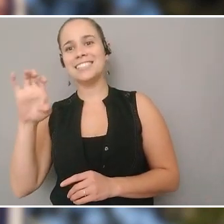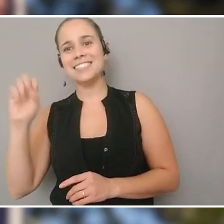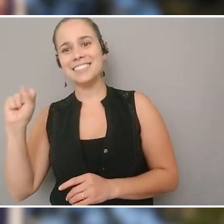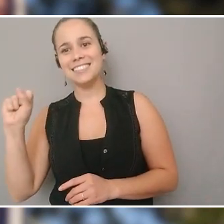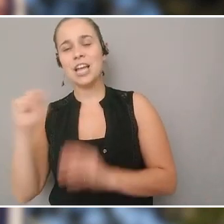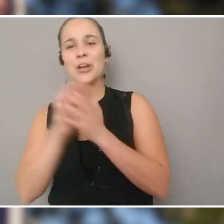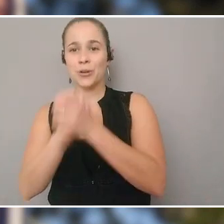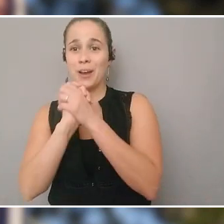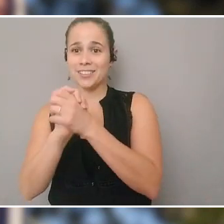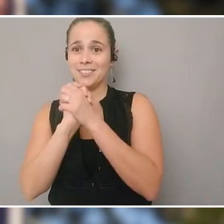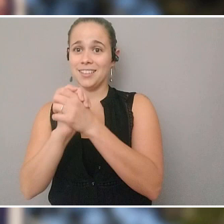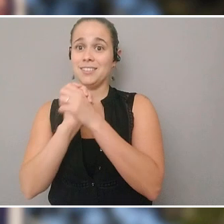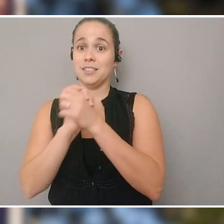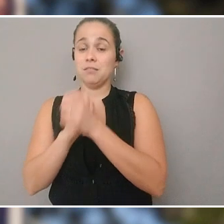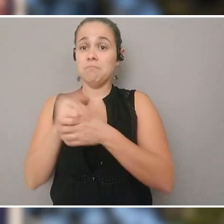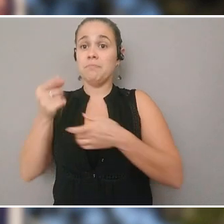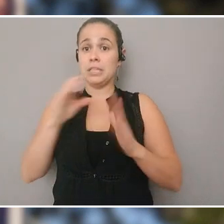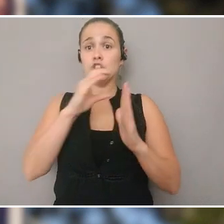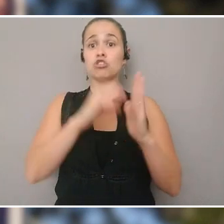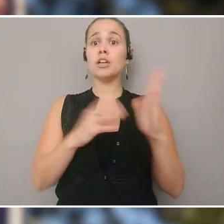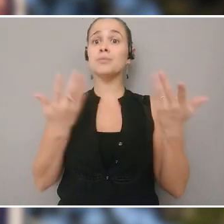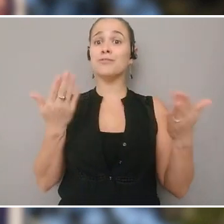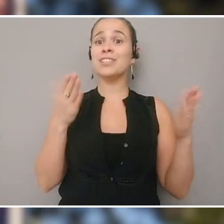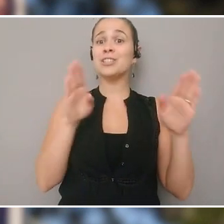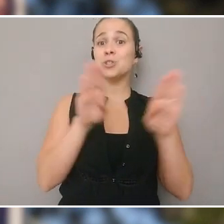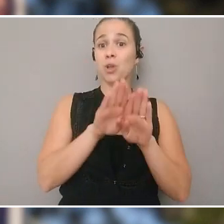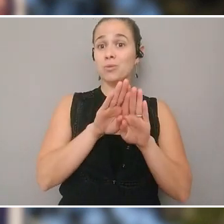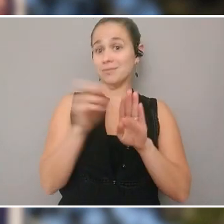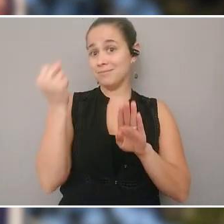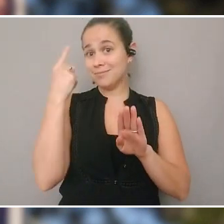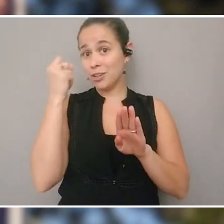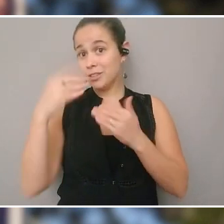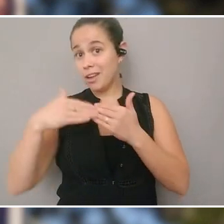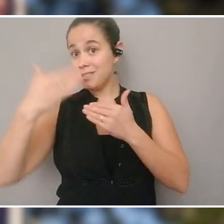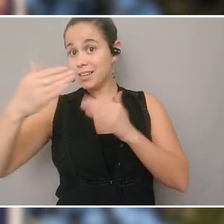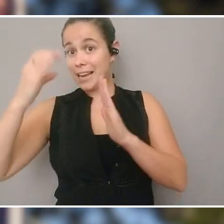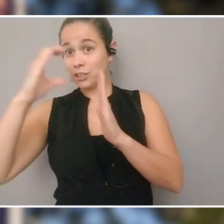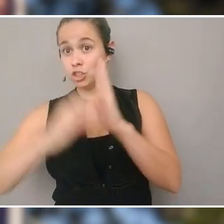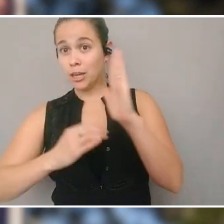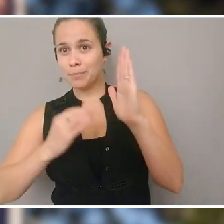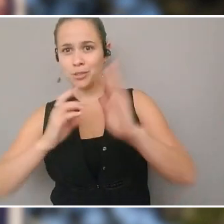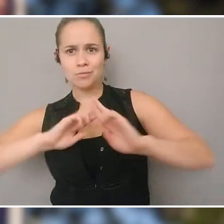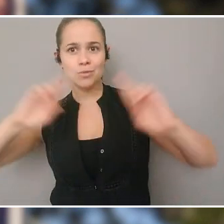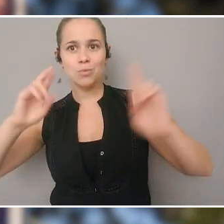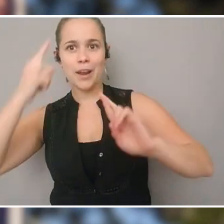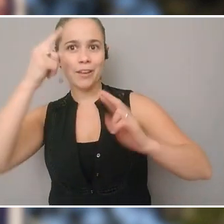Mientras se cierra este capítulo, el siguiente capítulo espera sus pensamientos y